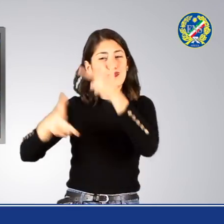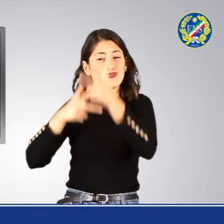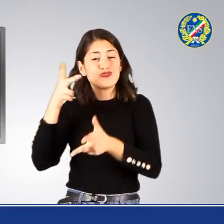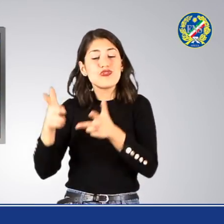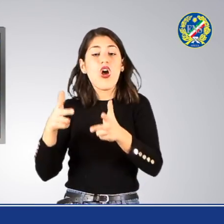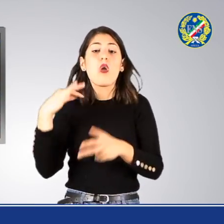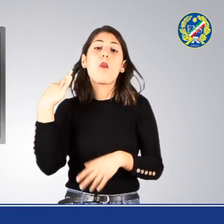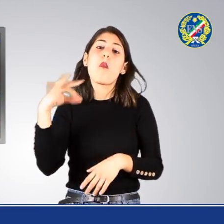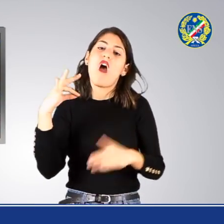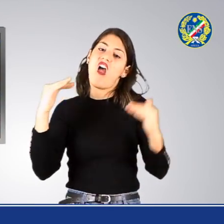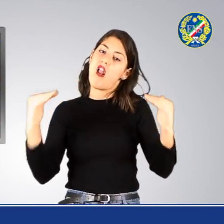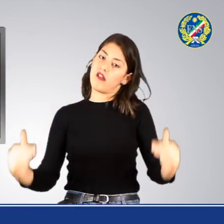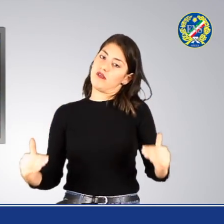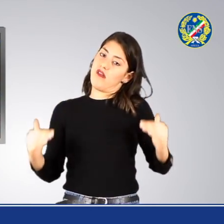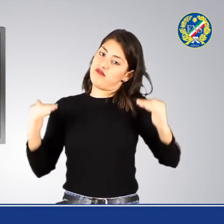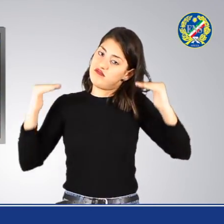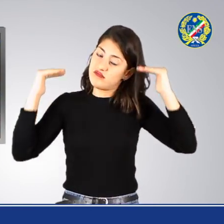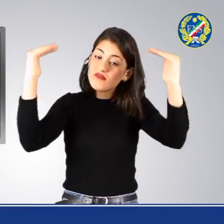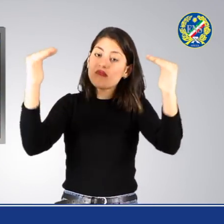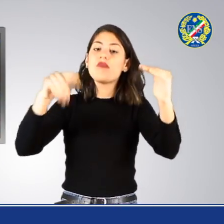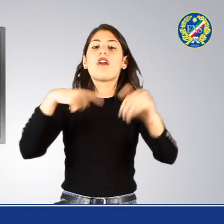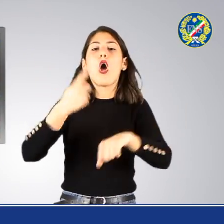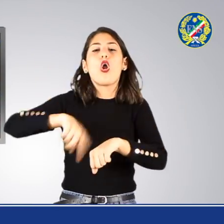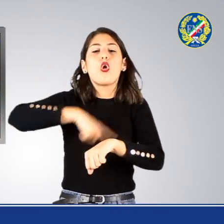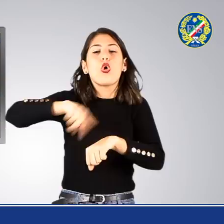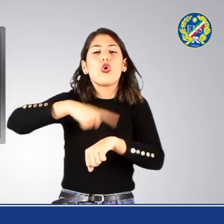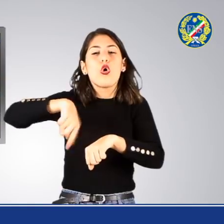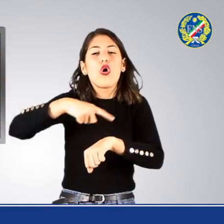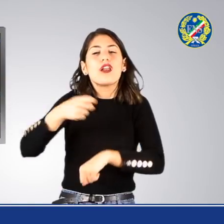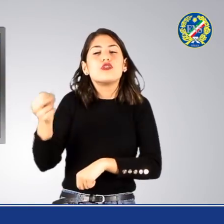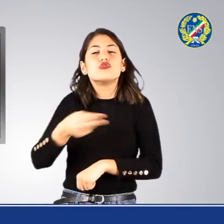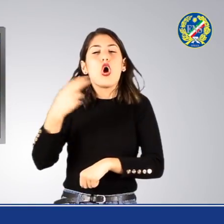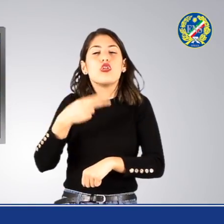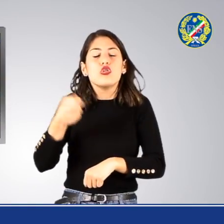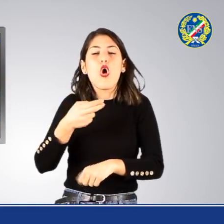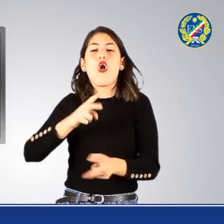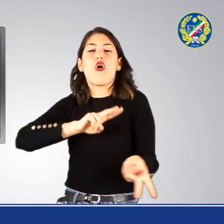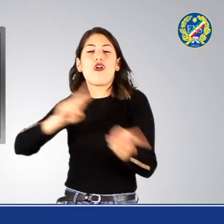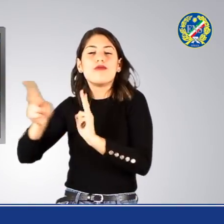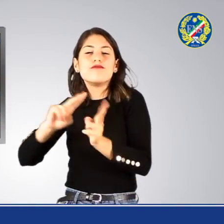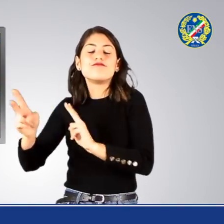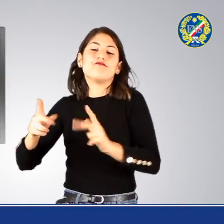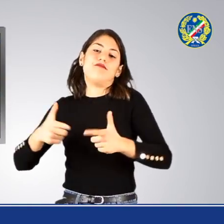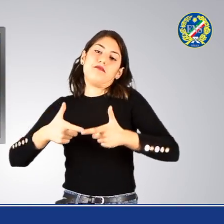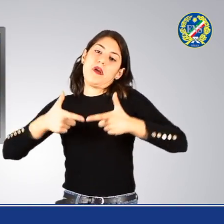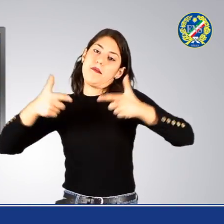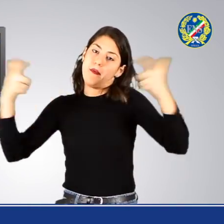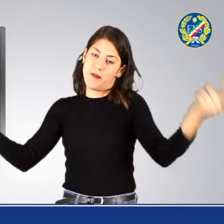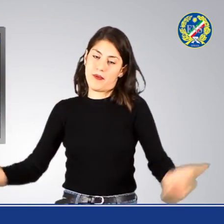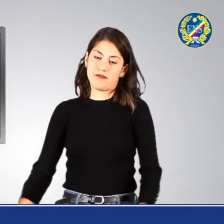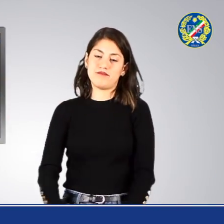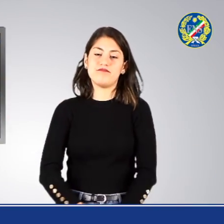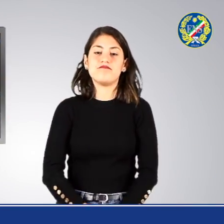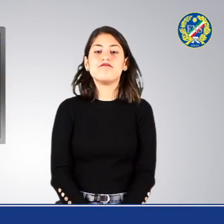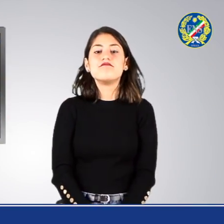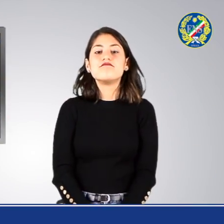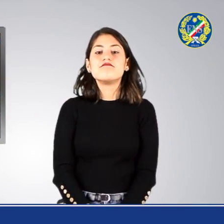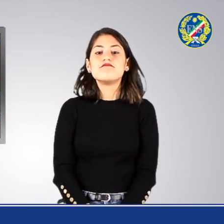innalzati gli standard qualitativi e quantitativi dei servizi di sottotitolazione e di traduzione in lingua dei segni,